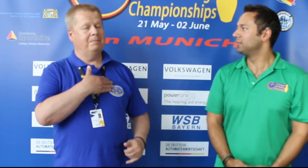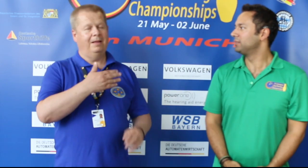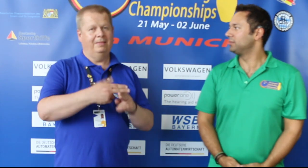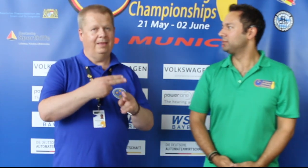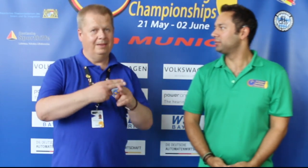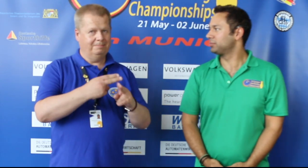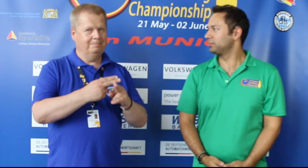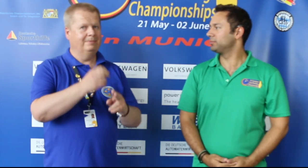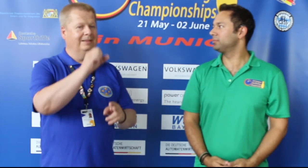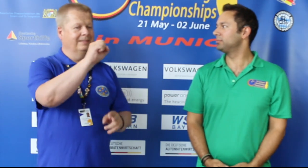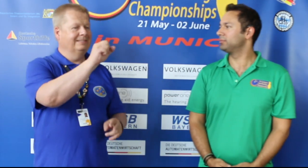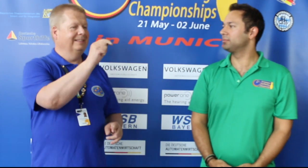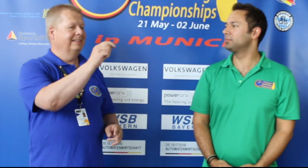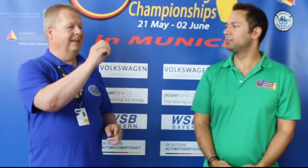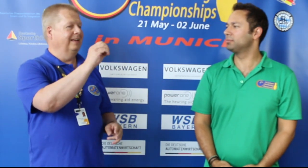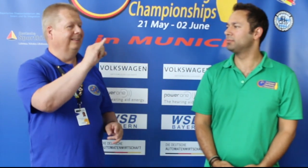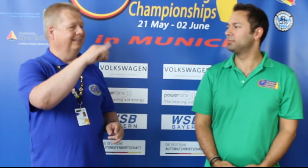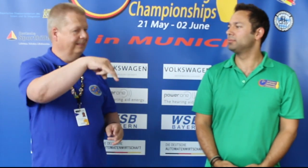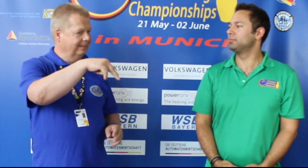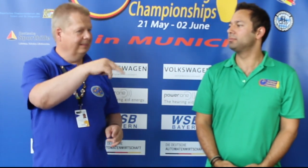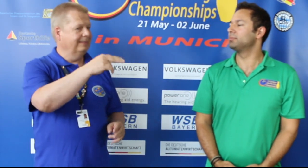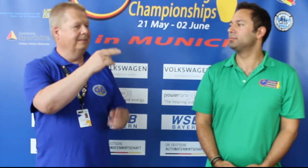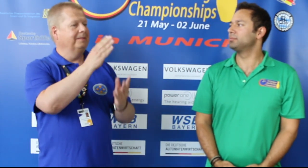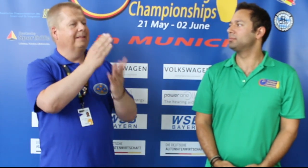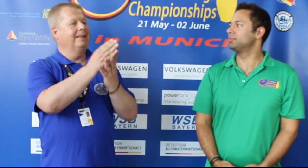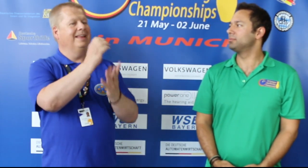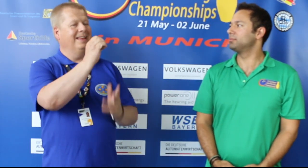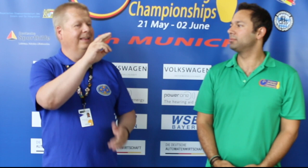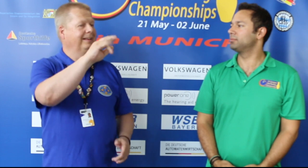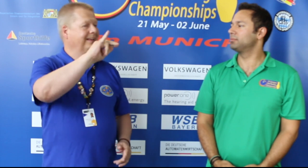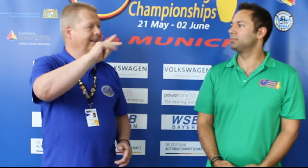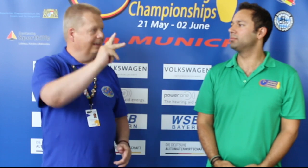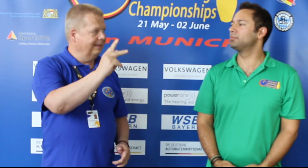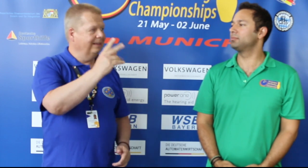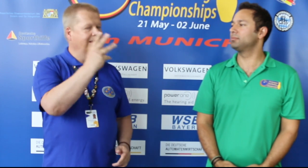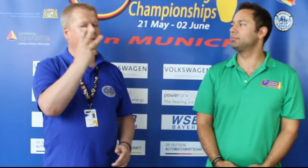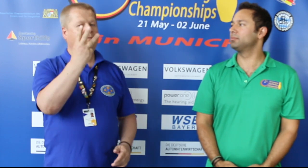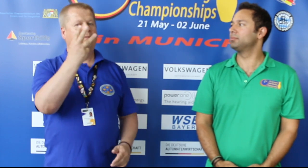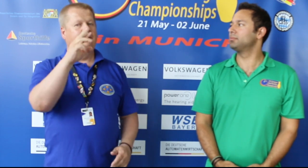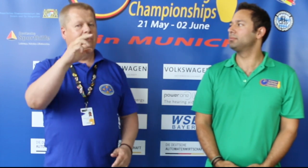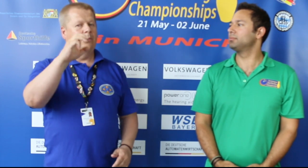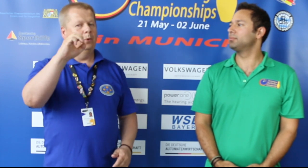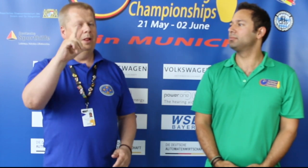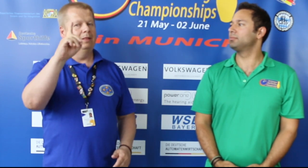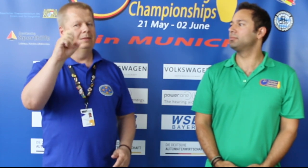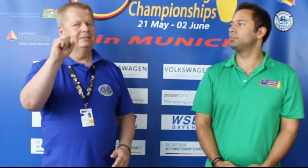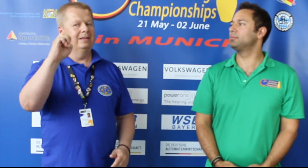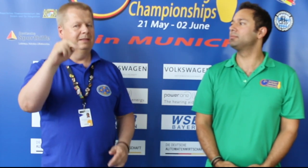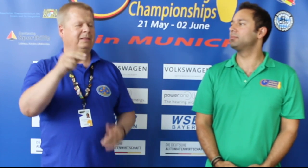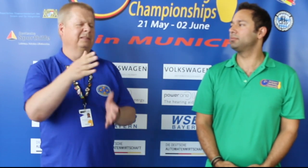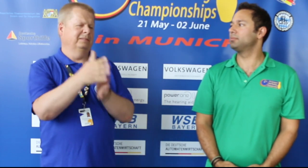Mein Name ist Stein Erik Wroldsen